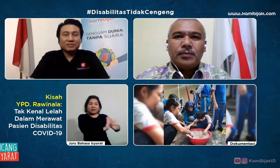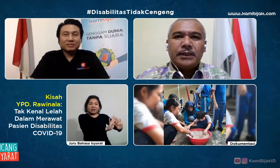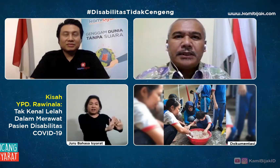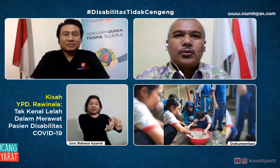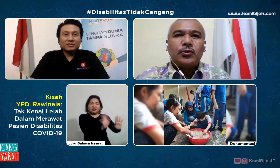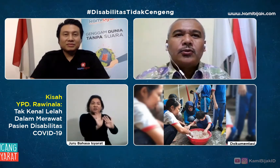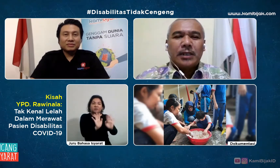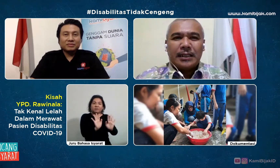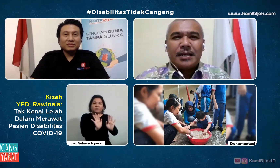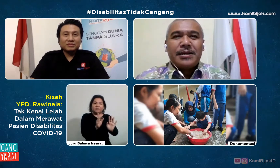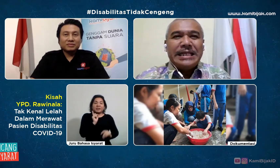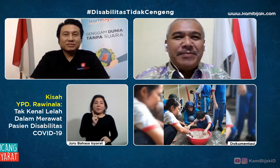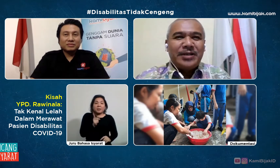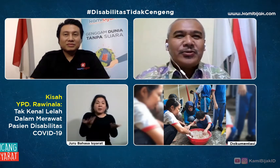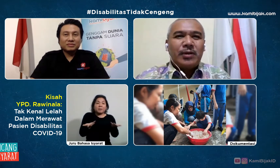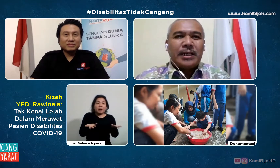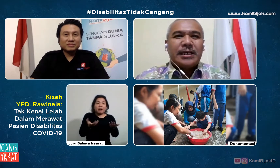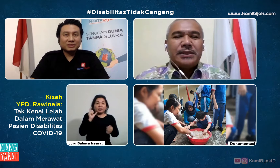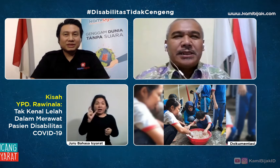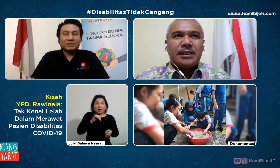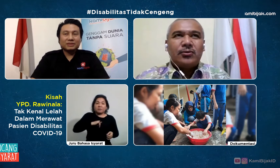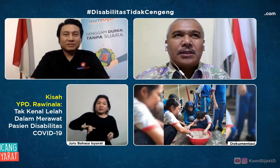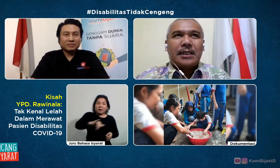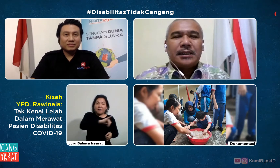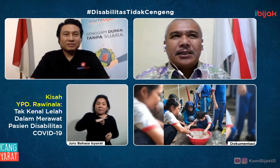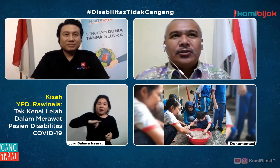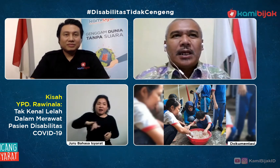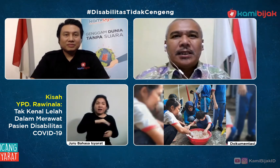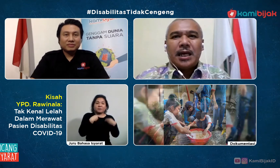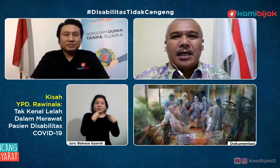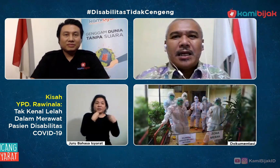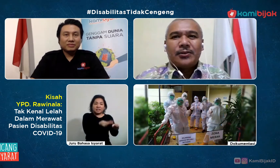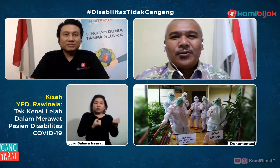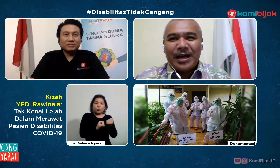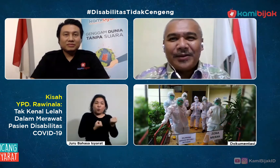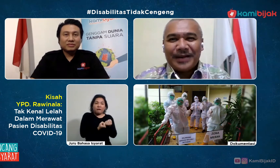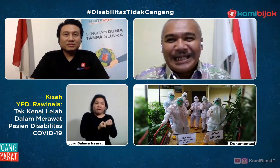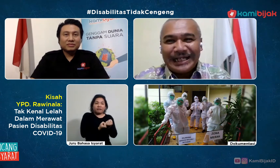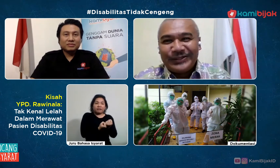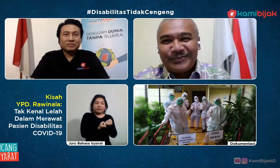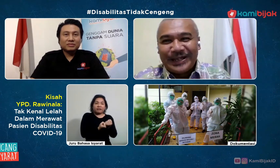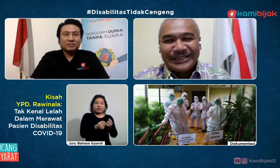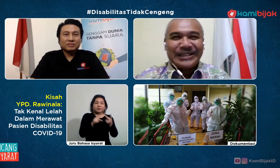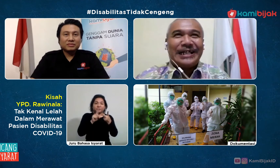untuk memberikan dukungan minimal dukungan yang bisa dilakukan itu adalah doa paling gak kan itu